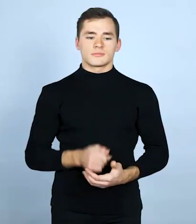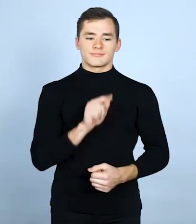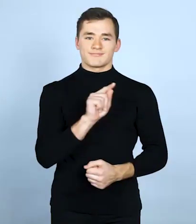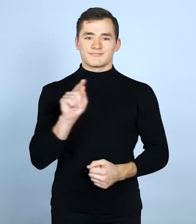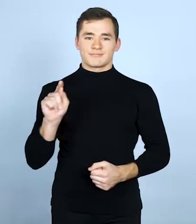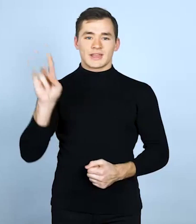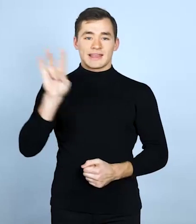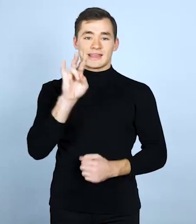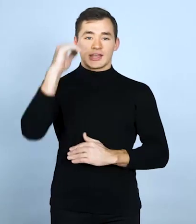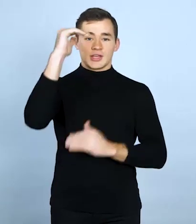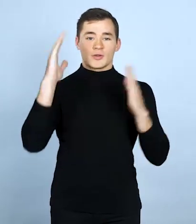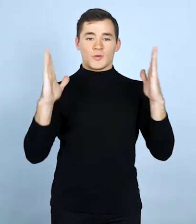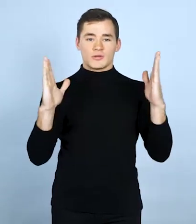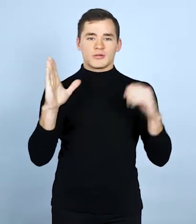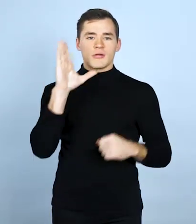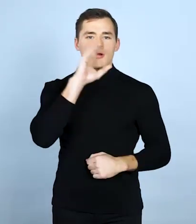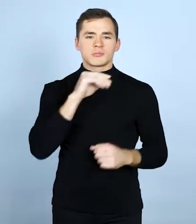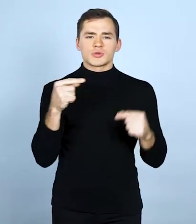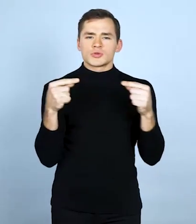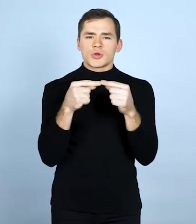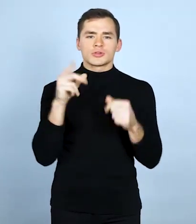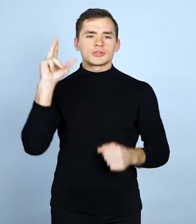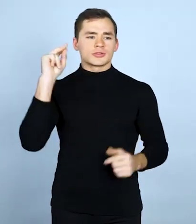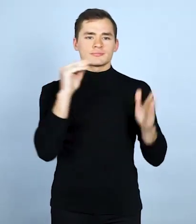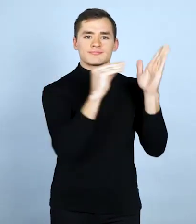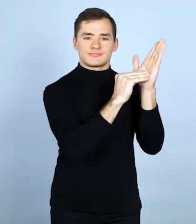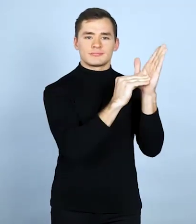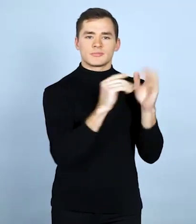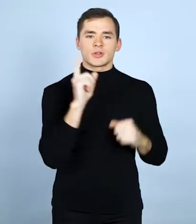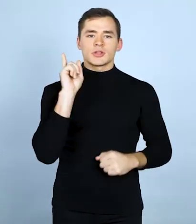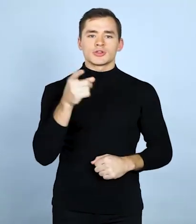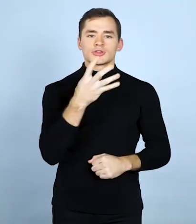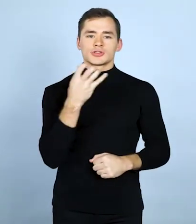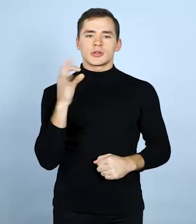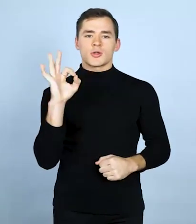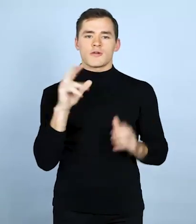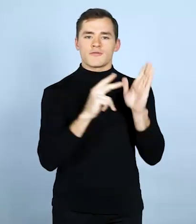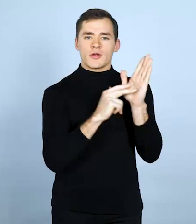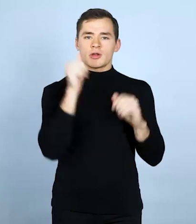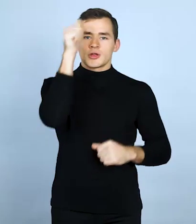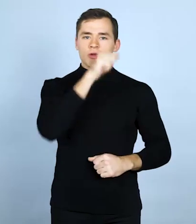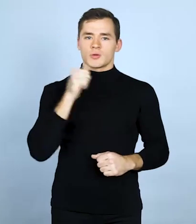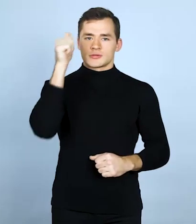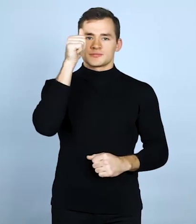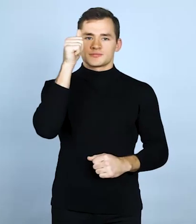Эти иконы могут быть точно датированы 1408 годом.